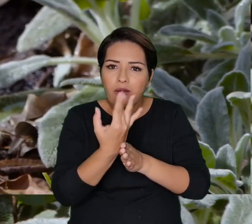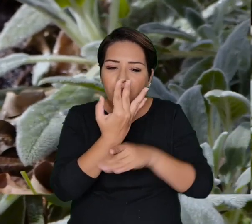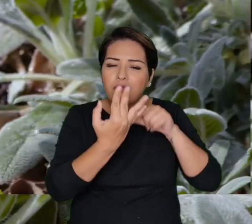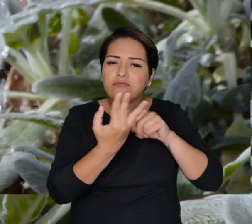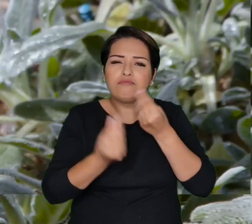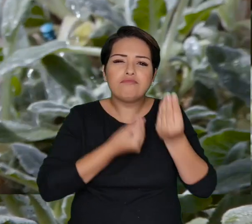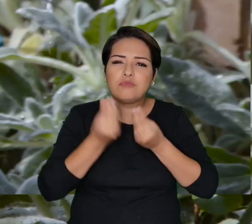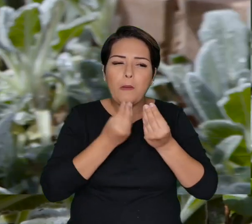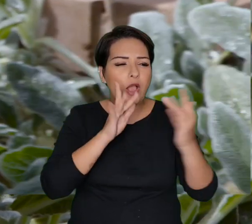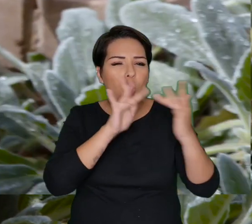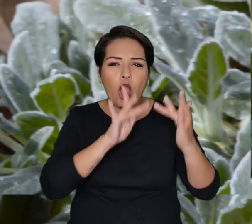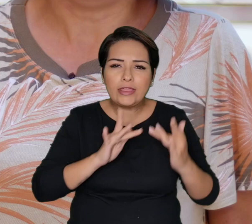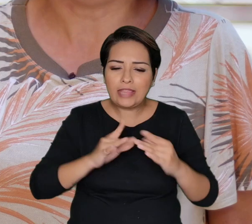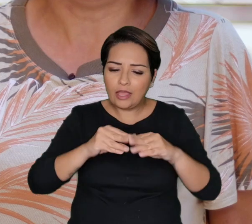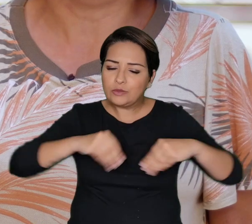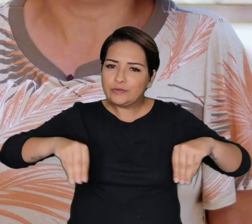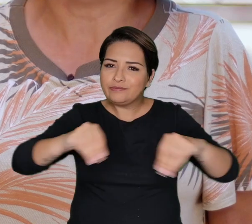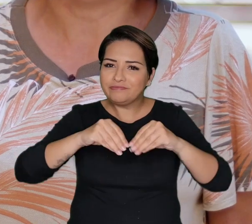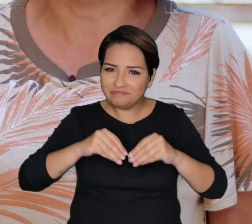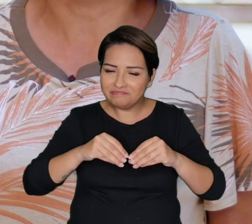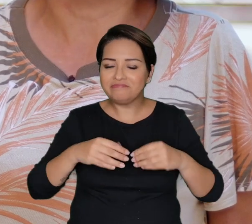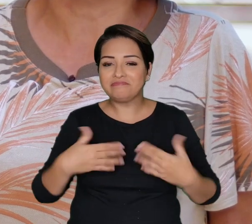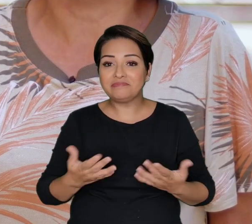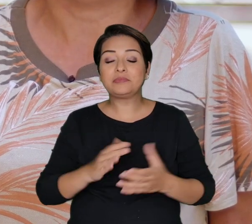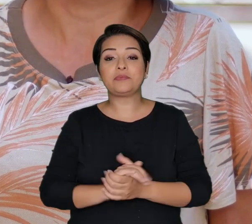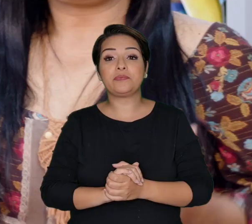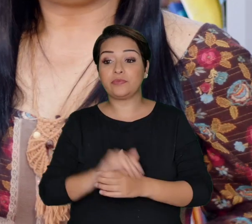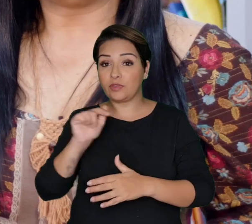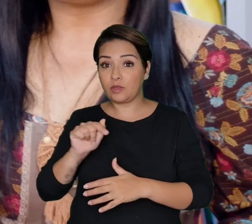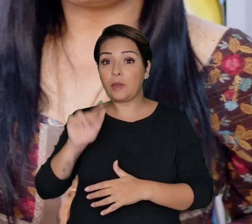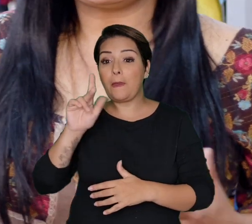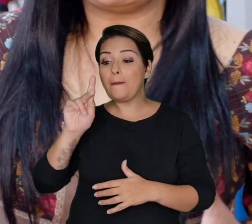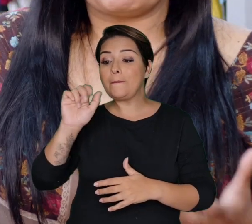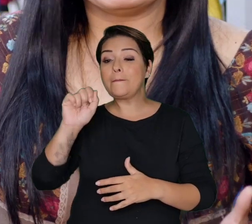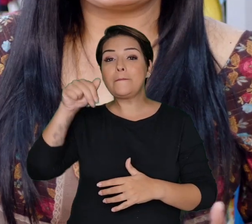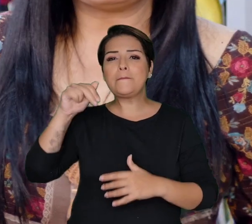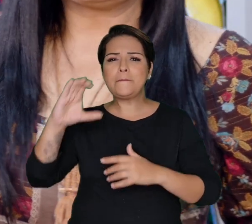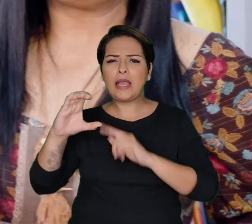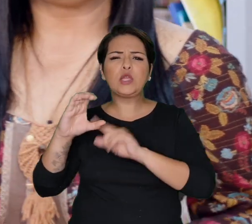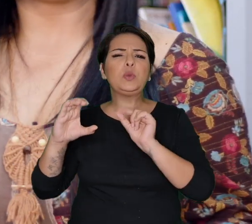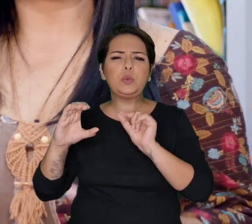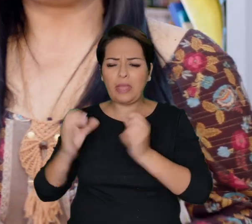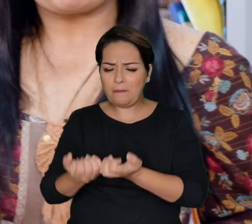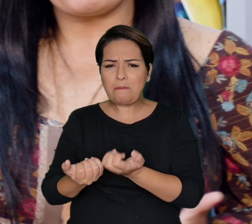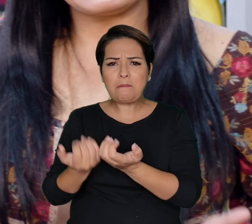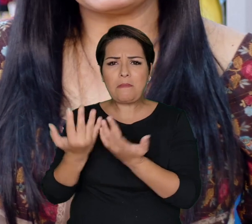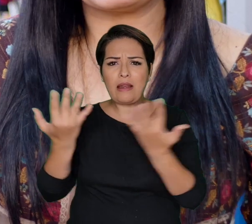entre as crianças para terem contato com a terra ou com as plantas. As PANCs são plantas não-convencionais.